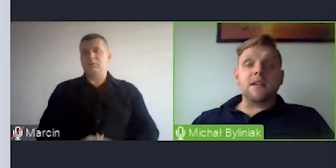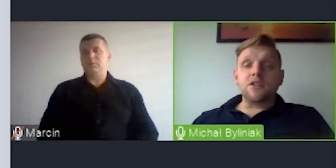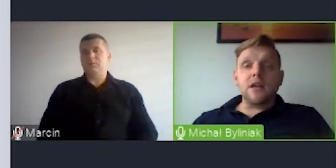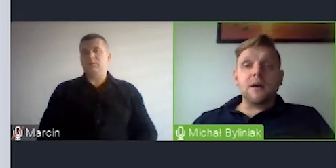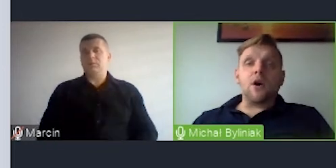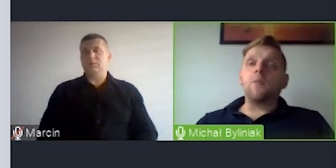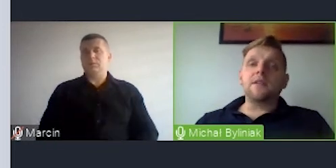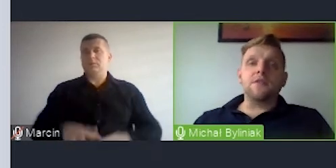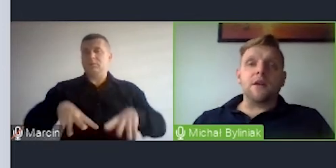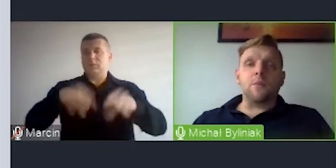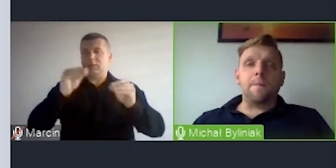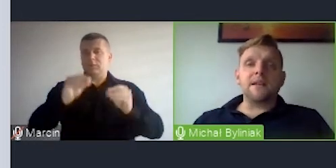Zaczynamy o personelu.